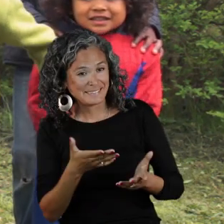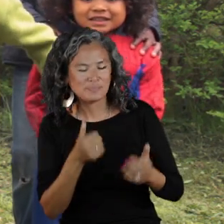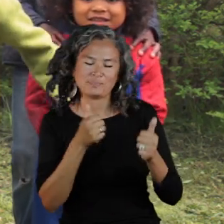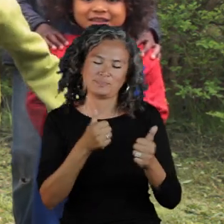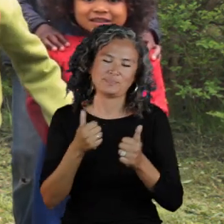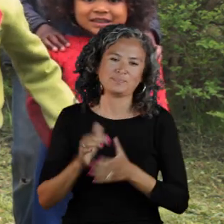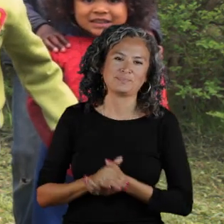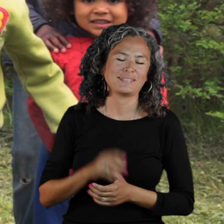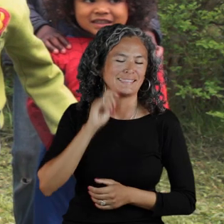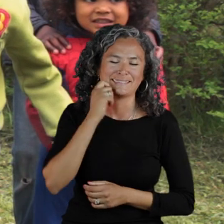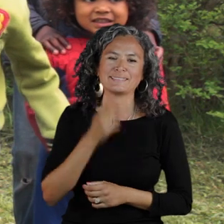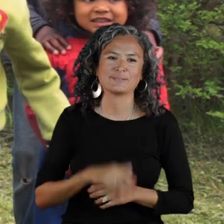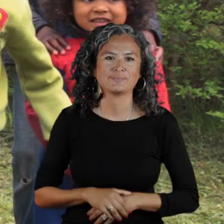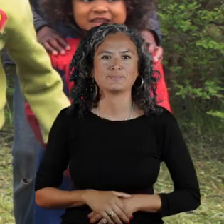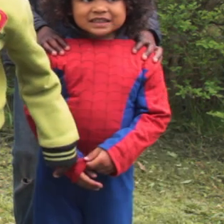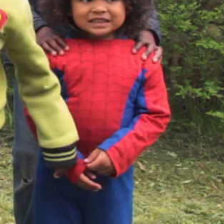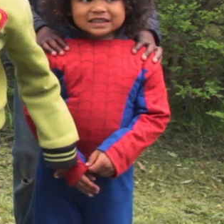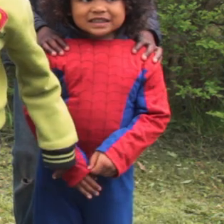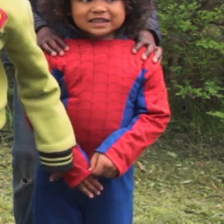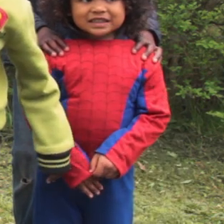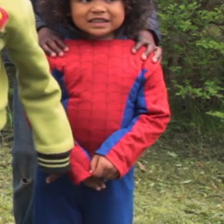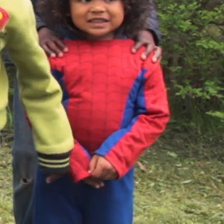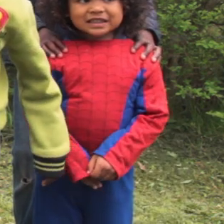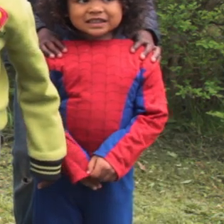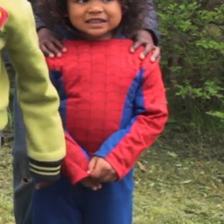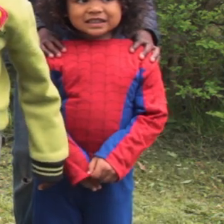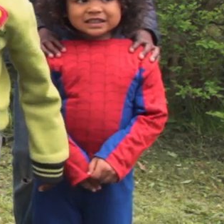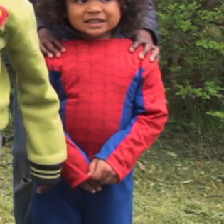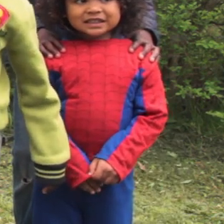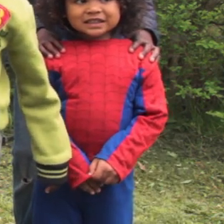Suena banda sonora Serie Amanecer-